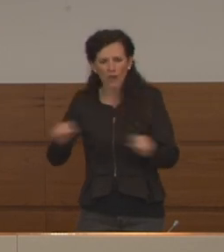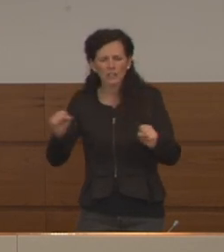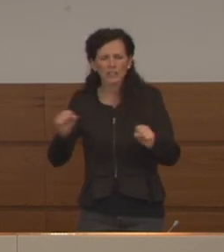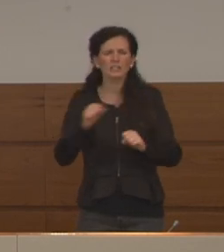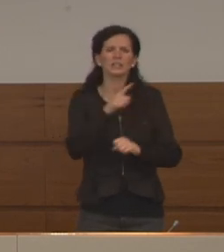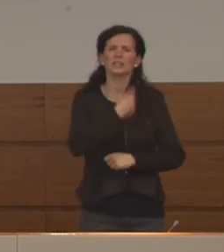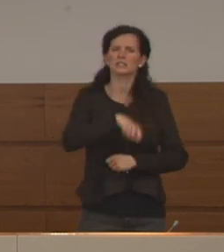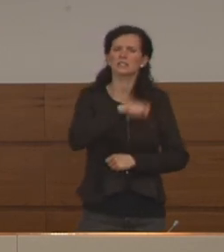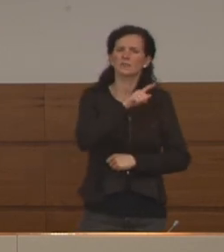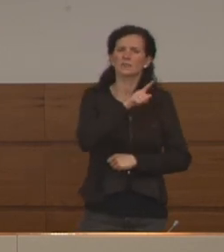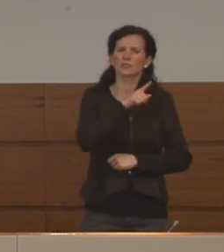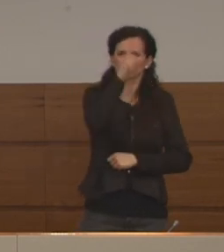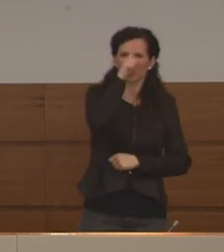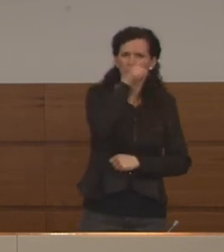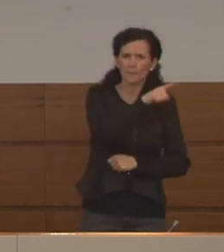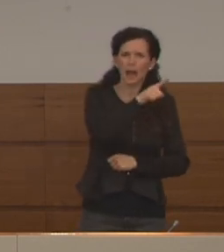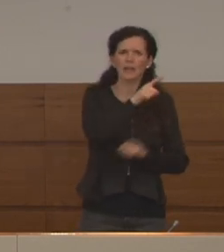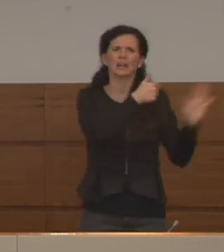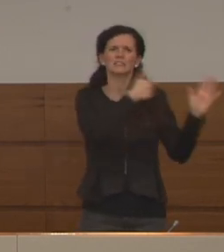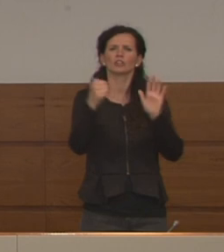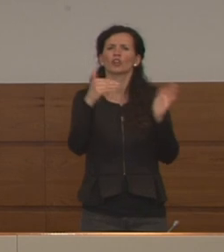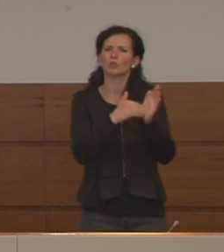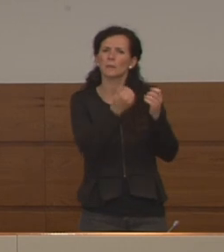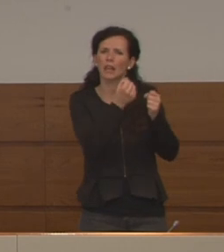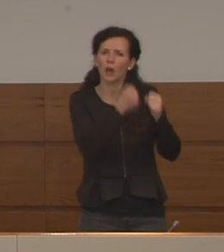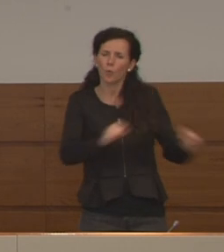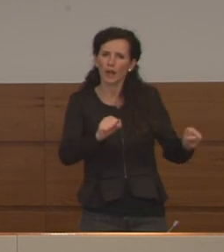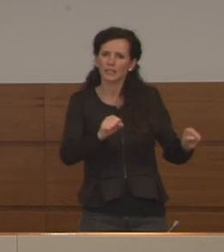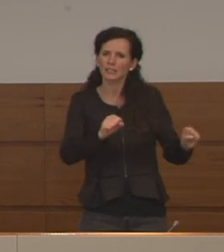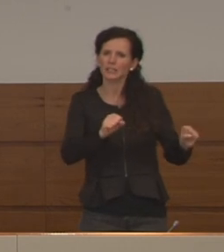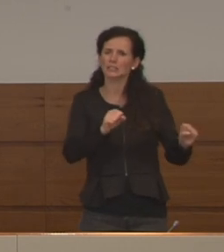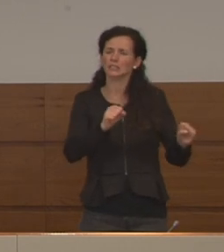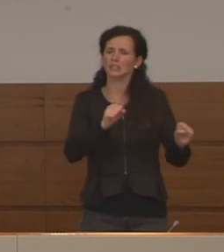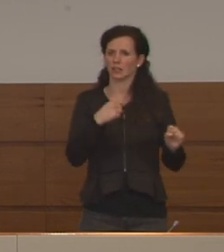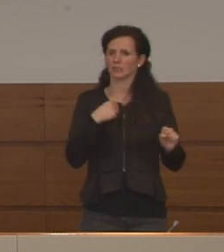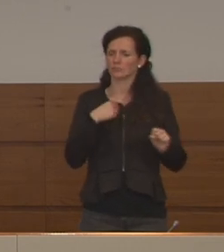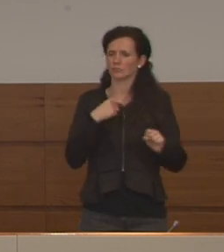e 72.600 guariti? Cioè, è differente il modo in cui viene calcolato?